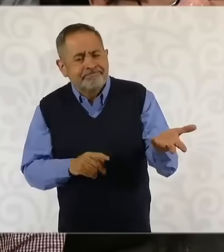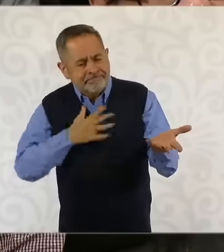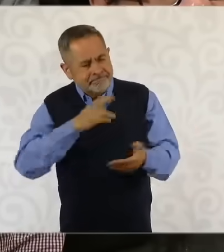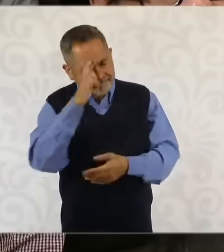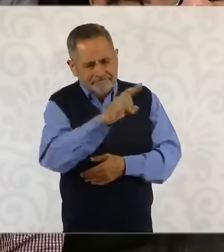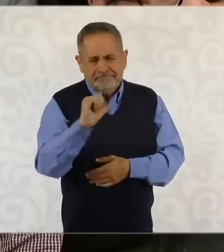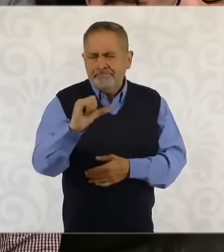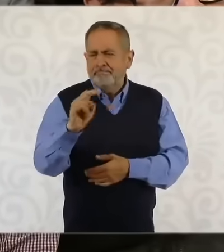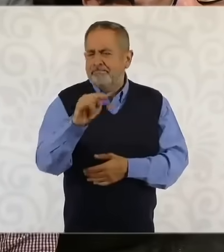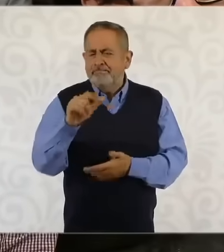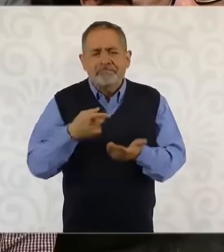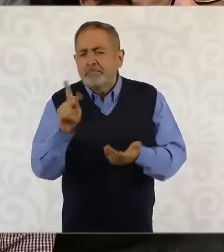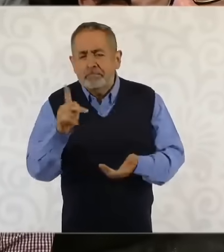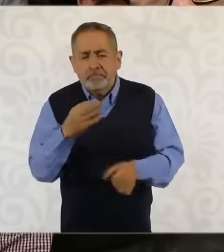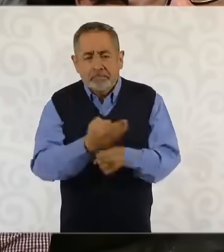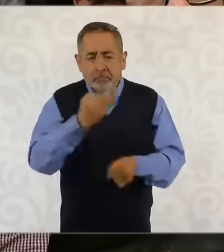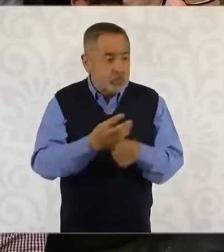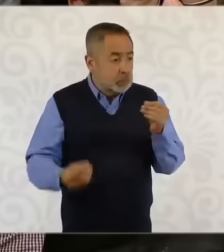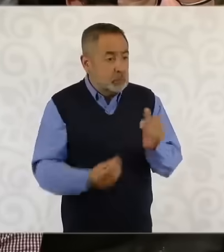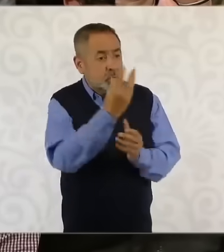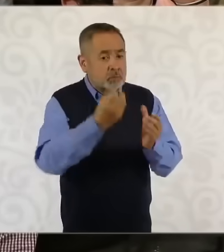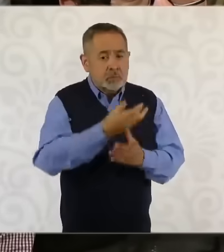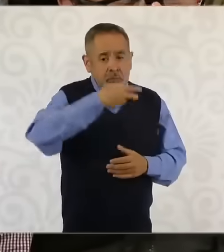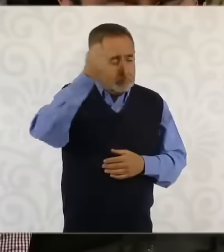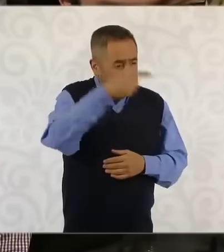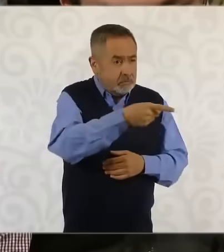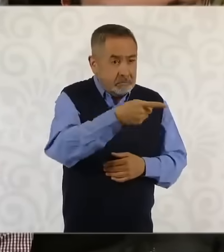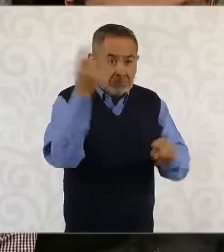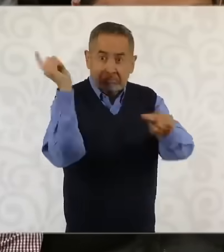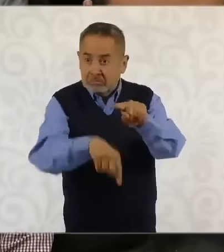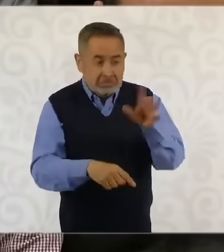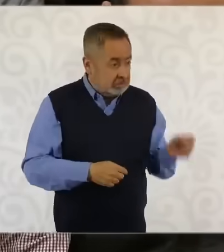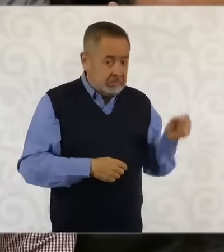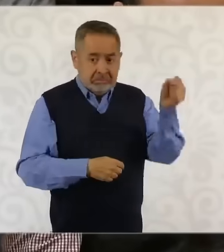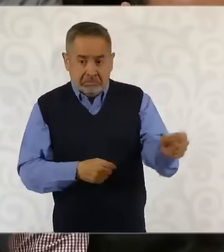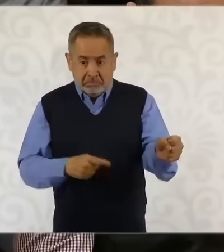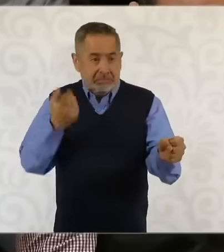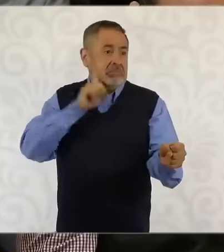él pero con esta gente nueva que llega ahora lo van a quitar de ahí van a poner esta señora